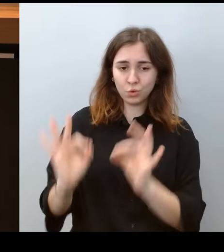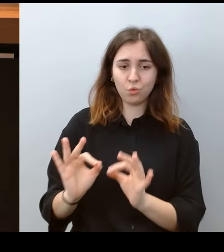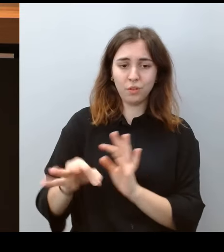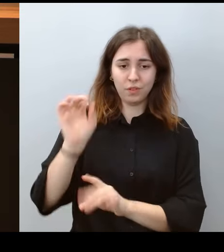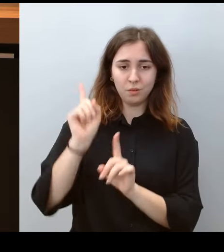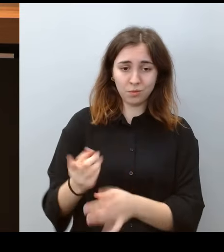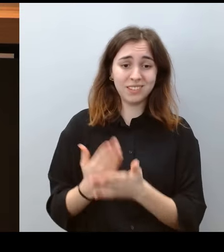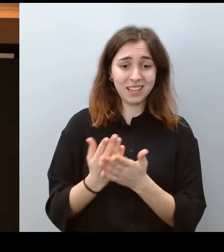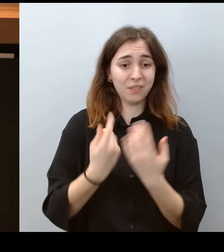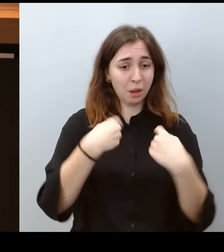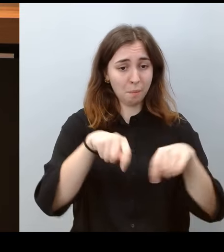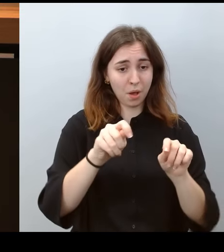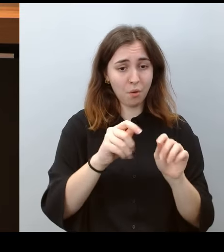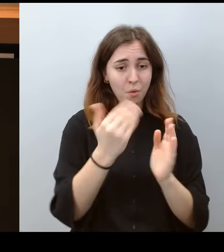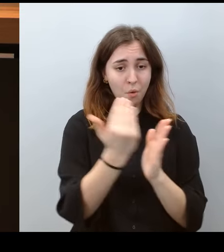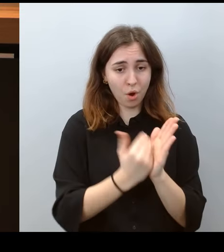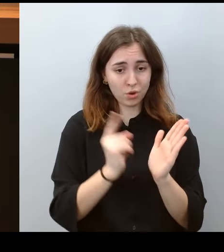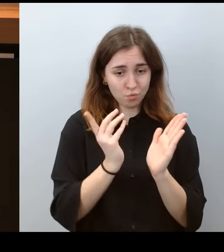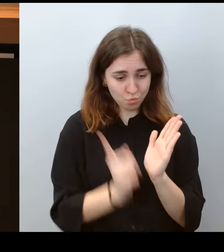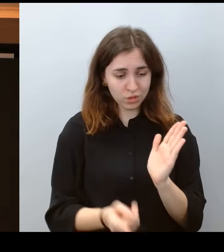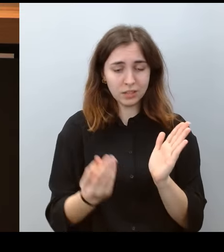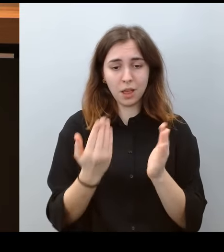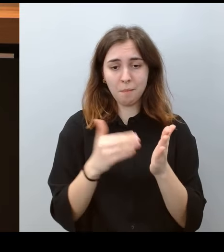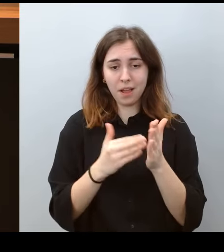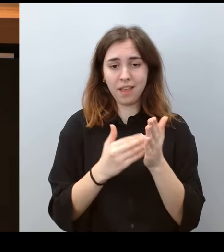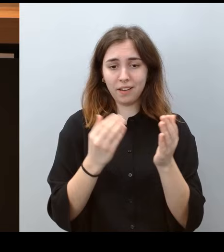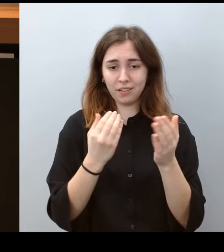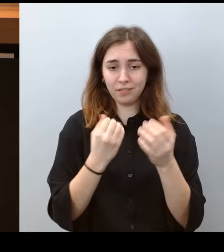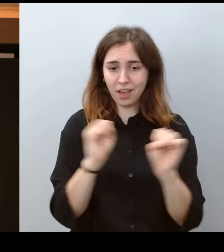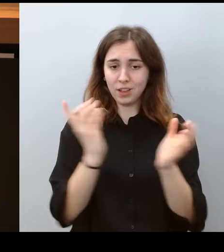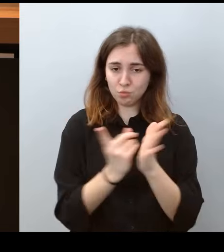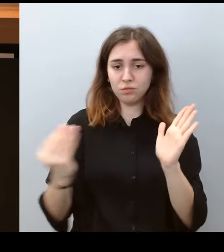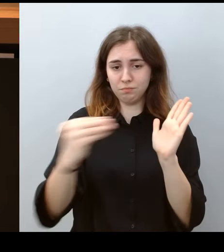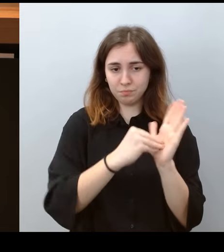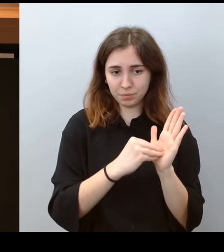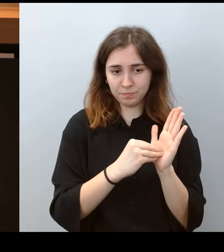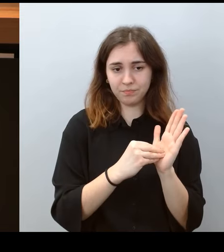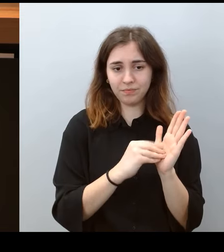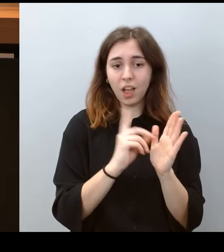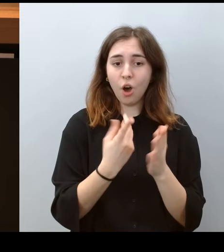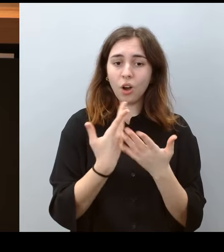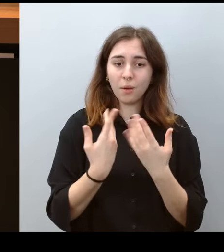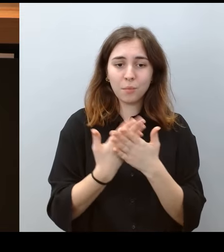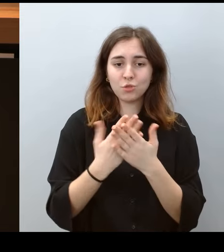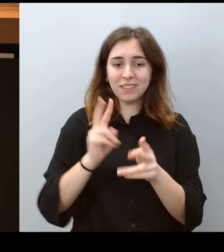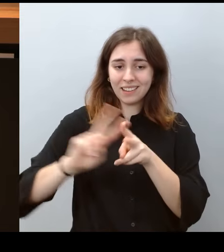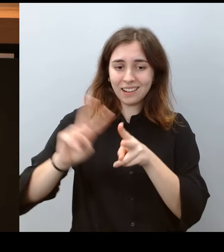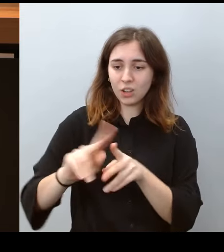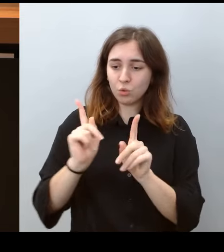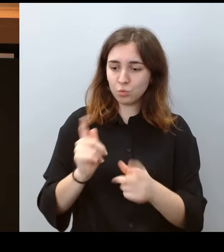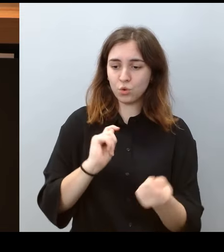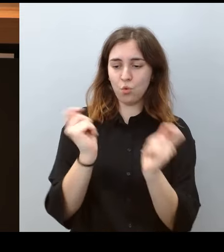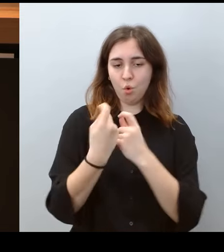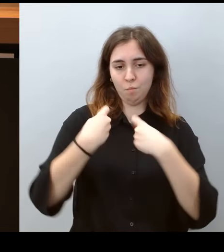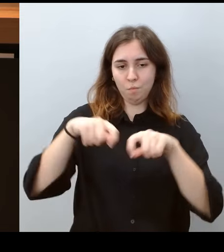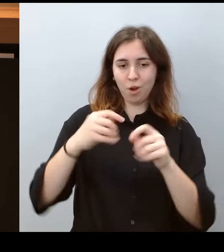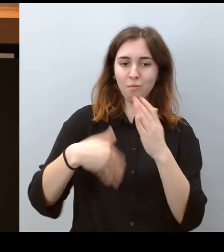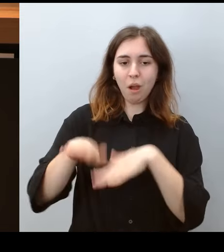werden muss. Dazu gehört der Umbau bei Sanierungen. Dass sie barrierefrei sind, damit die Menschen, die davon betroffen sind, neue Wohnungen